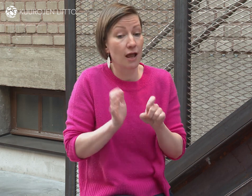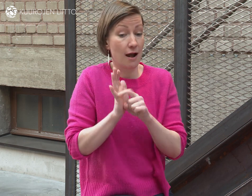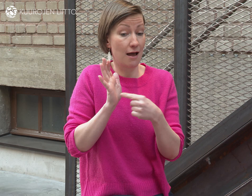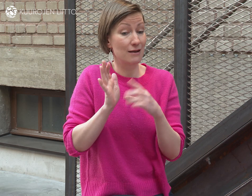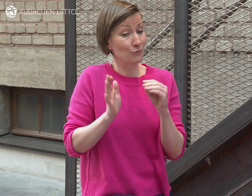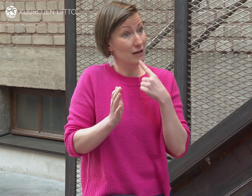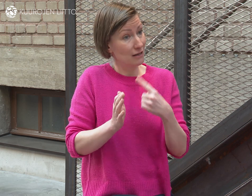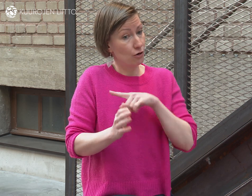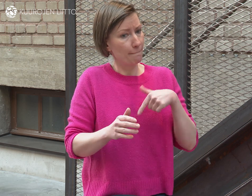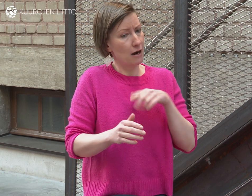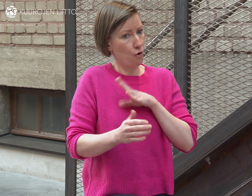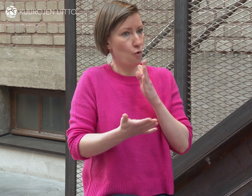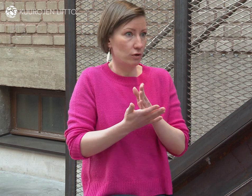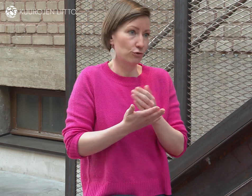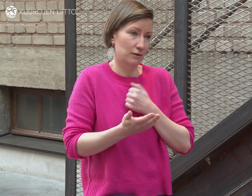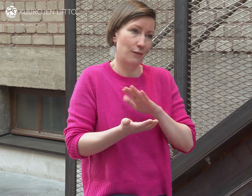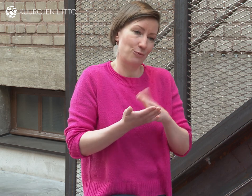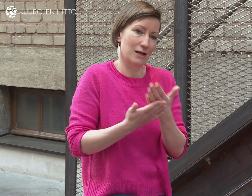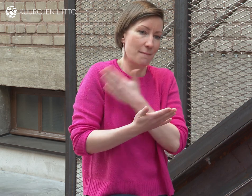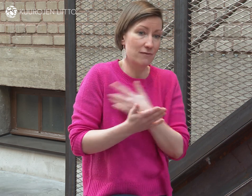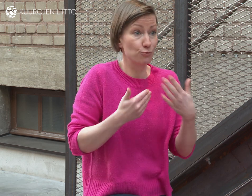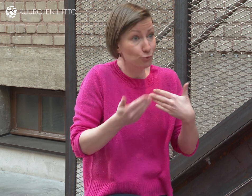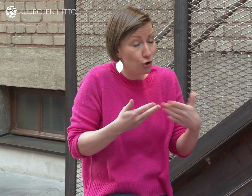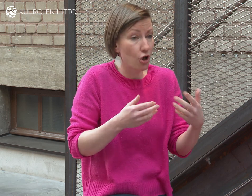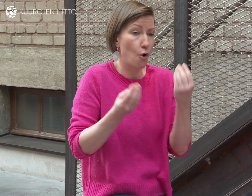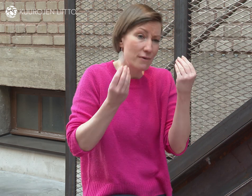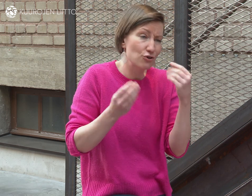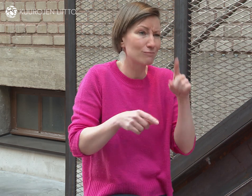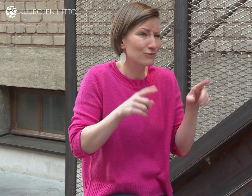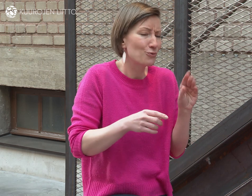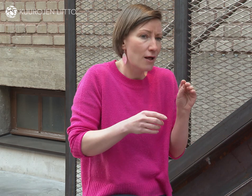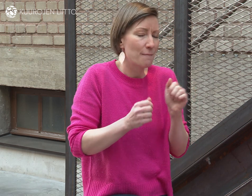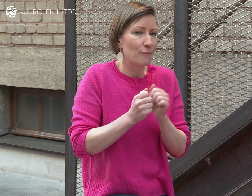Laki kyllä sanoo, että meillä on oikeus tulkkauspalveluun työelämässä, opiskelussa ym., -